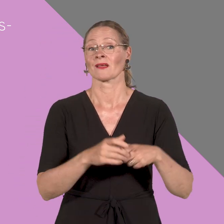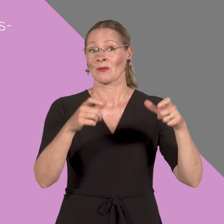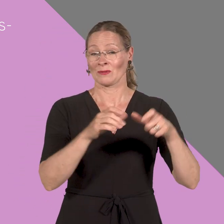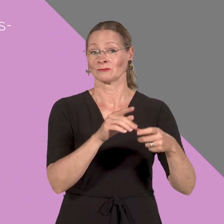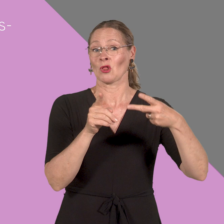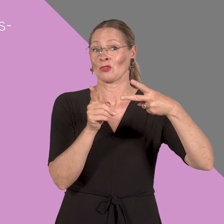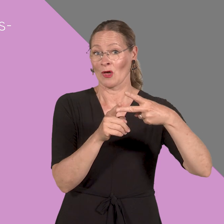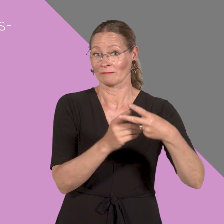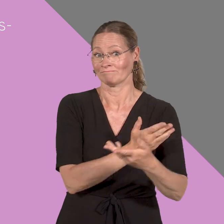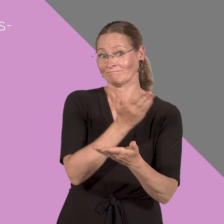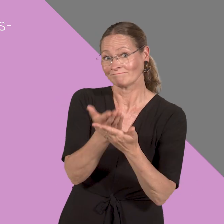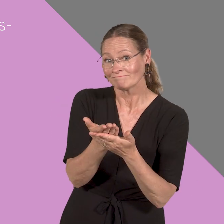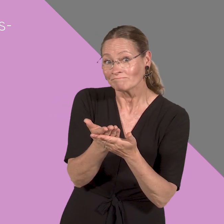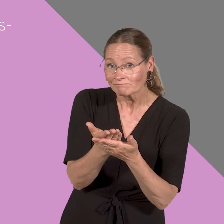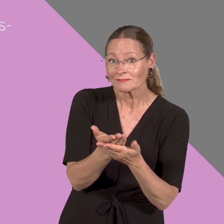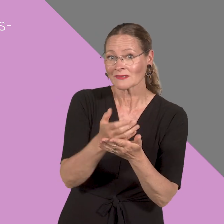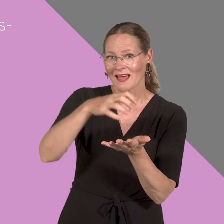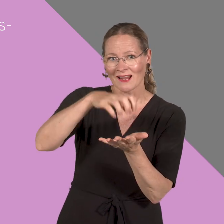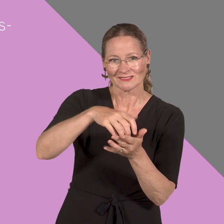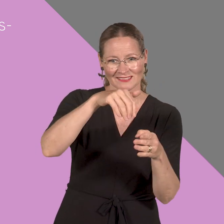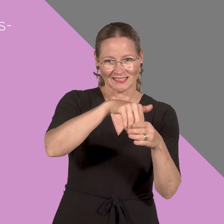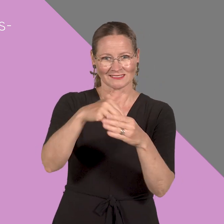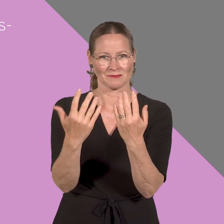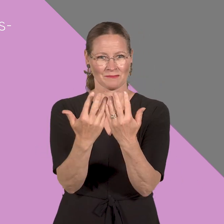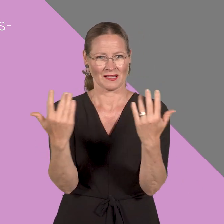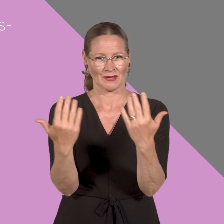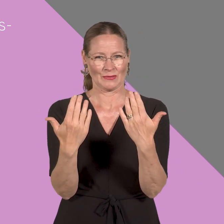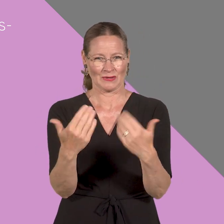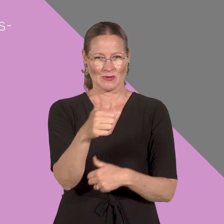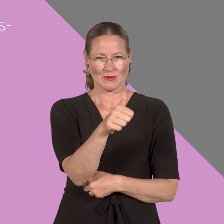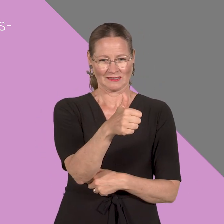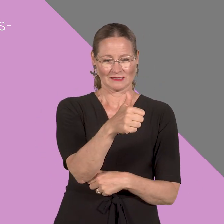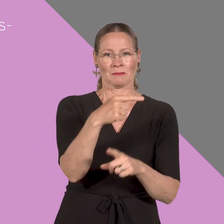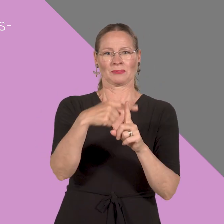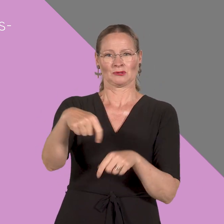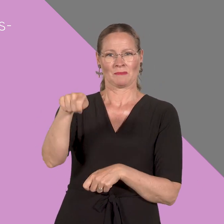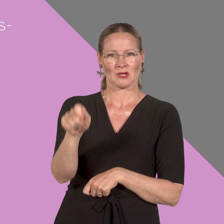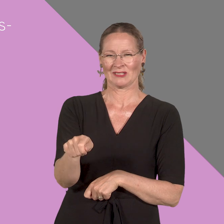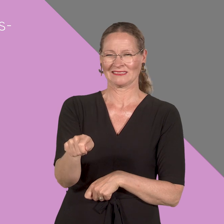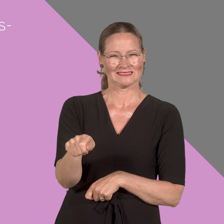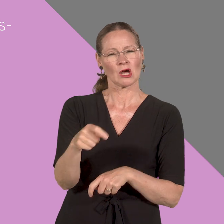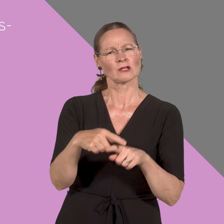Yhdistyksen toisessa esityksessä ehdotettiin, - että hallituksen jäsenten määrä olisi kuusi jäsentä -